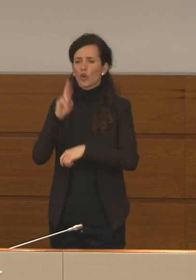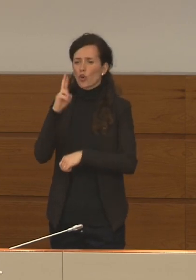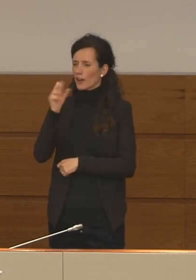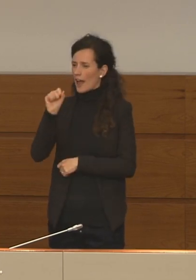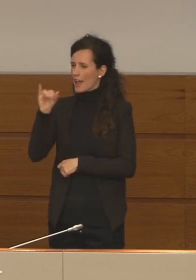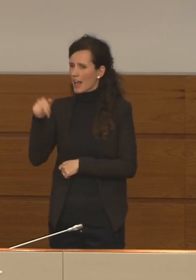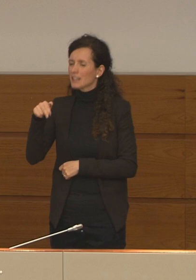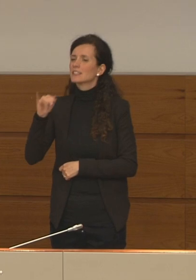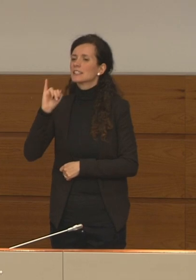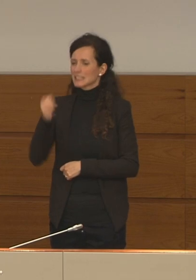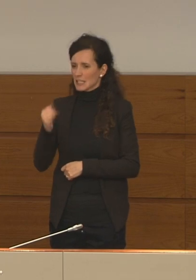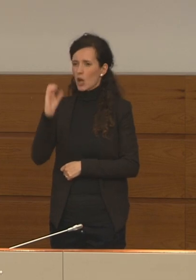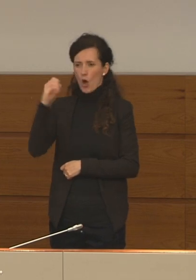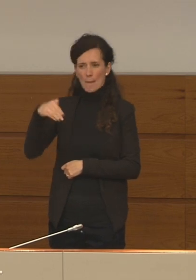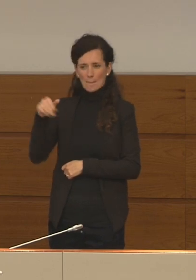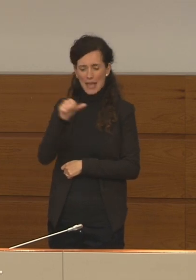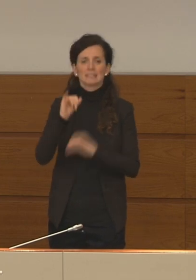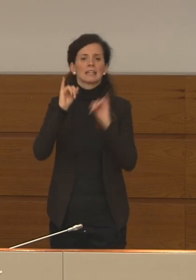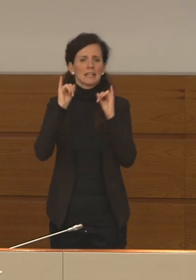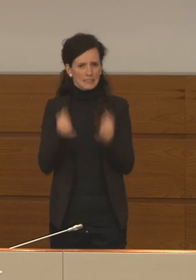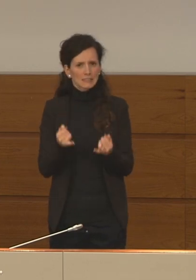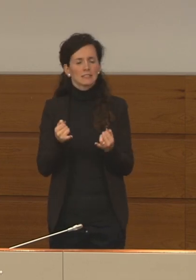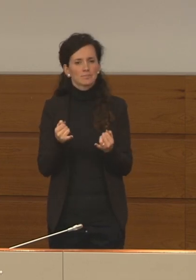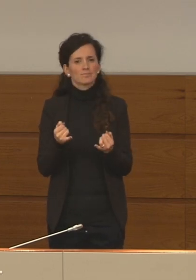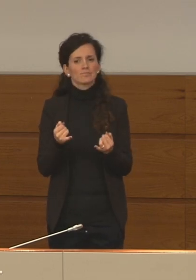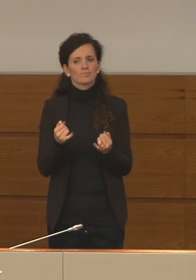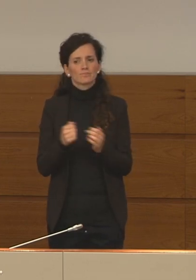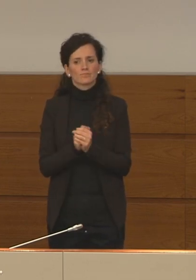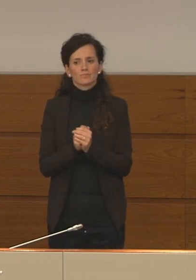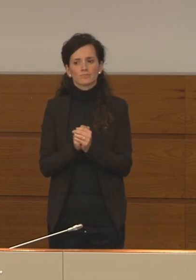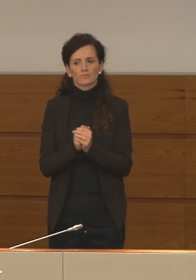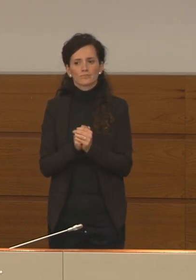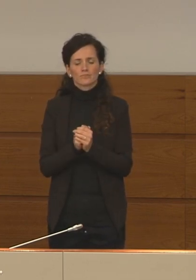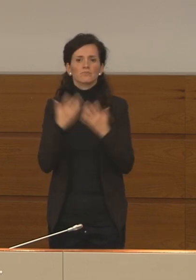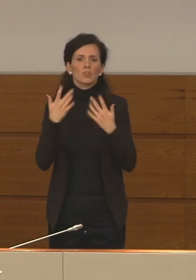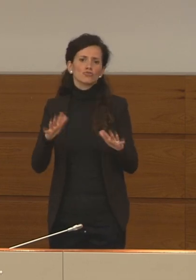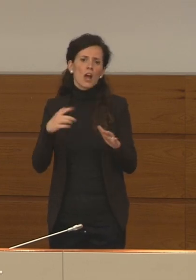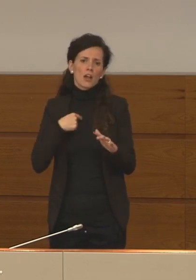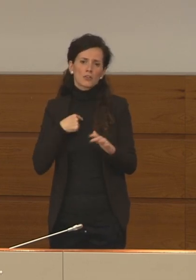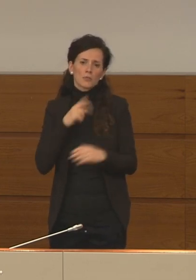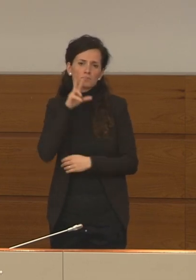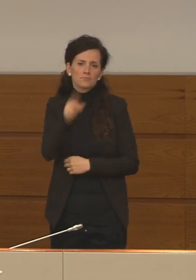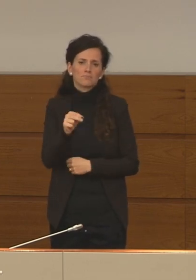Sulla stagionalità mi avete sentito spesso rispondere a questa